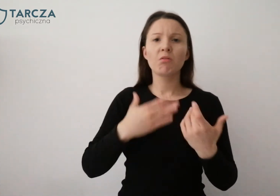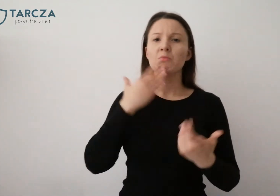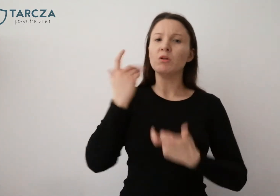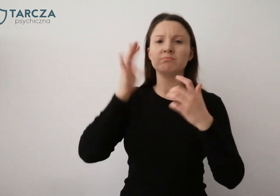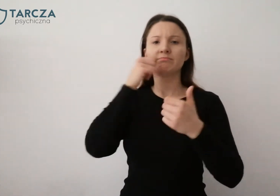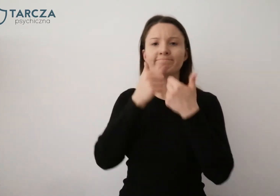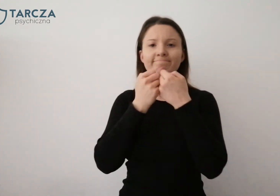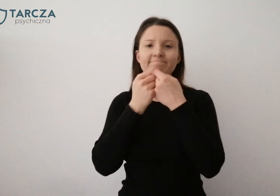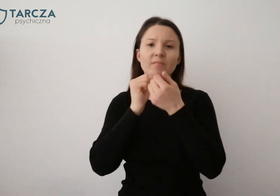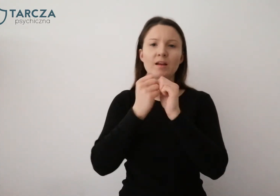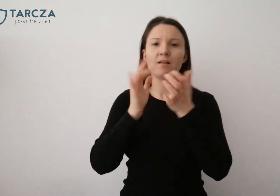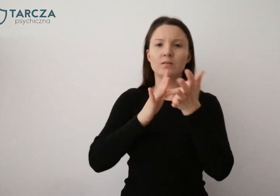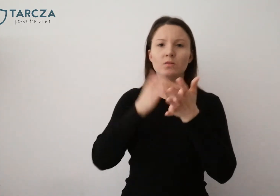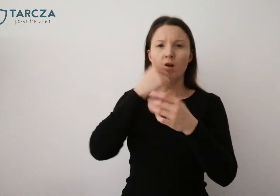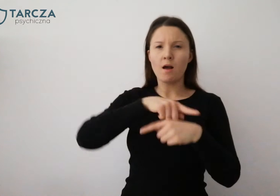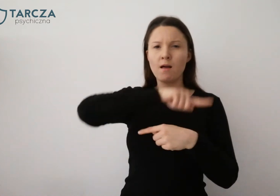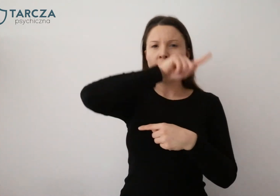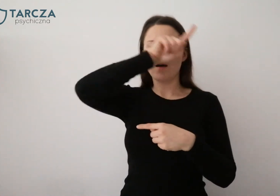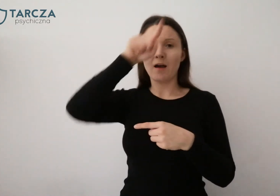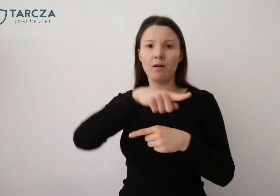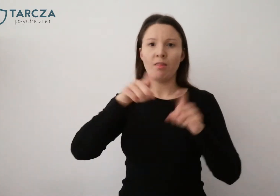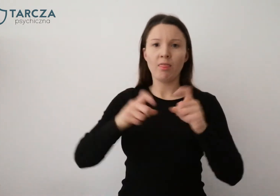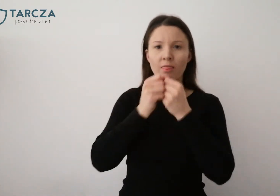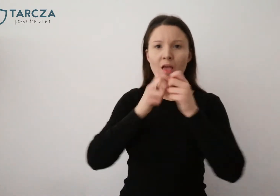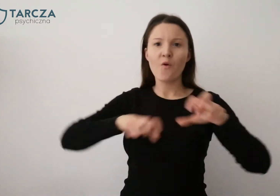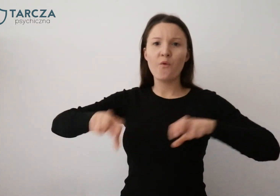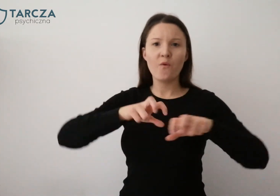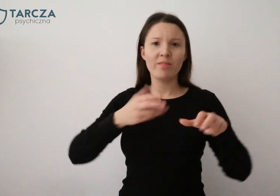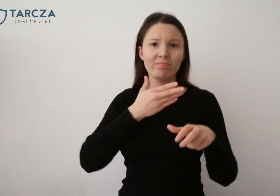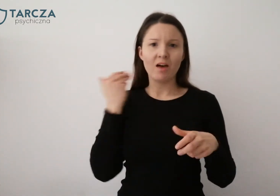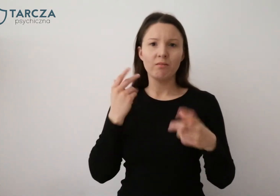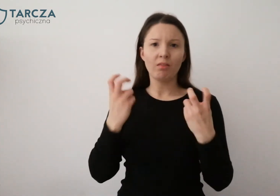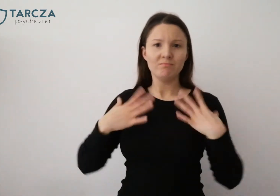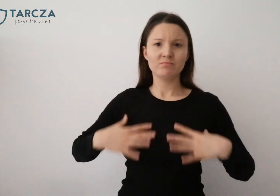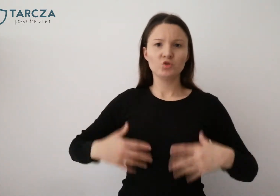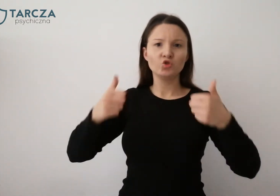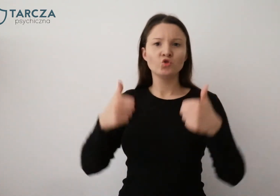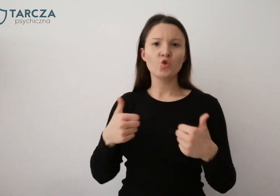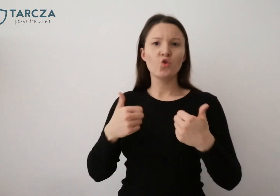siedzą cały czas z nosem w telefonie lub tablecie. Nie mają żadnej aktywności ruchowej.